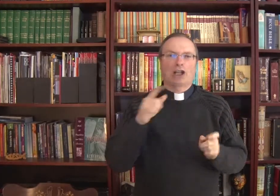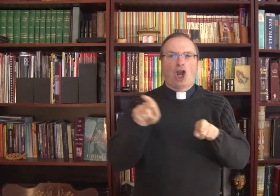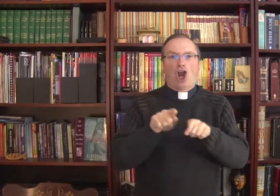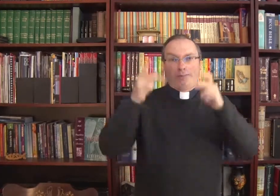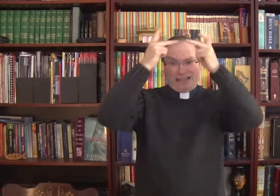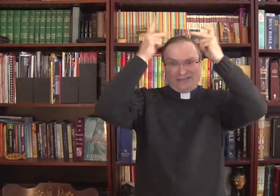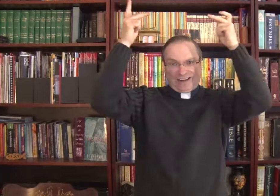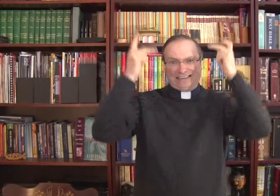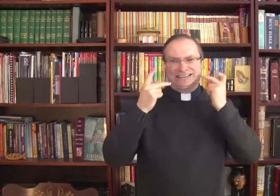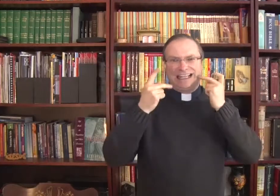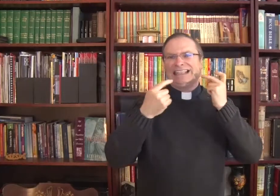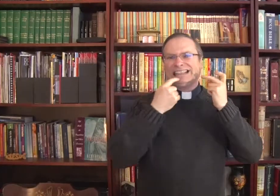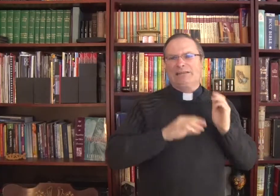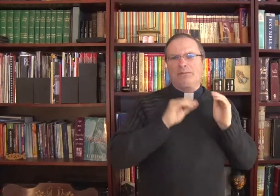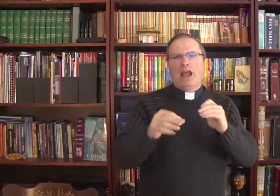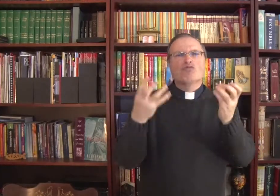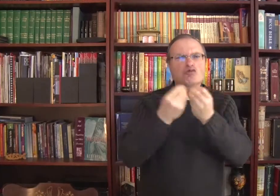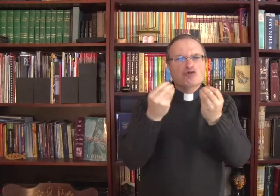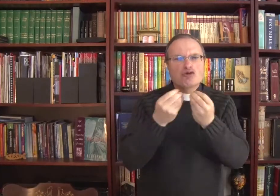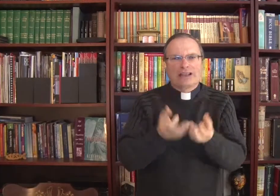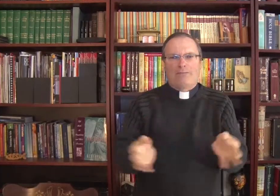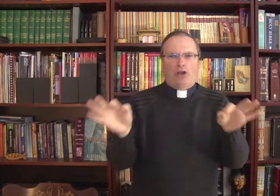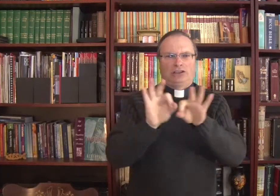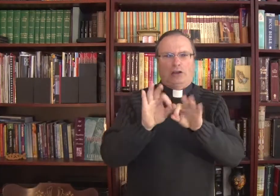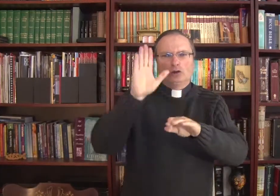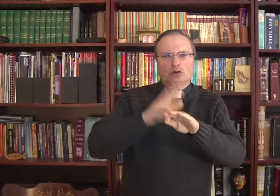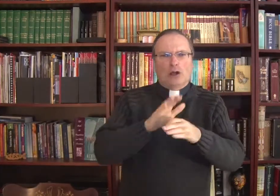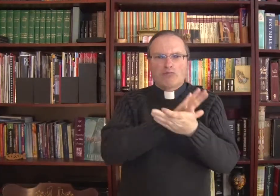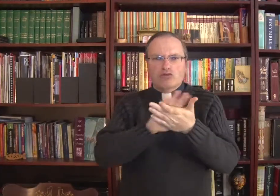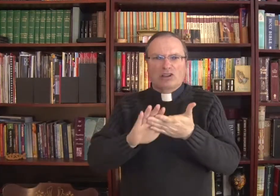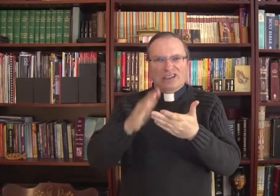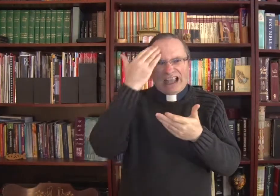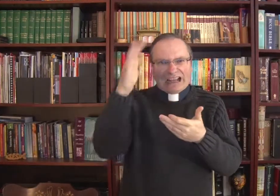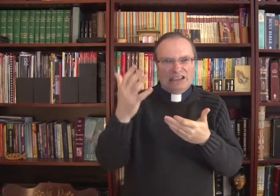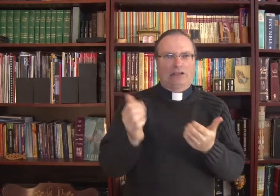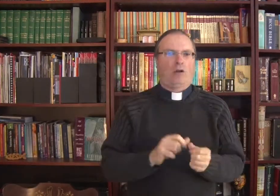comme les pharisiens qui mettent beaucoup d’importance sur la pureté extérieure;